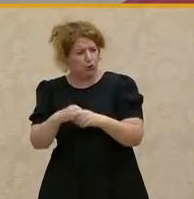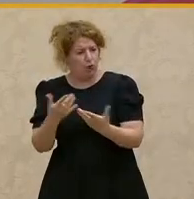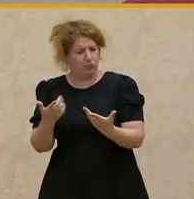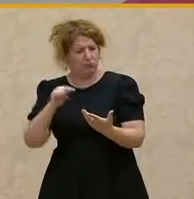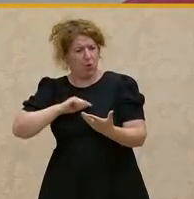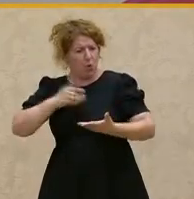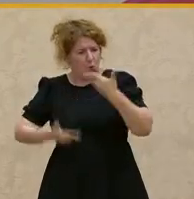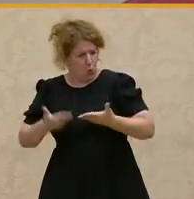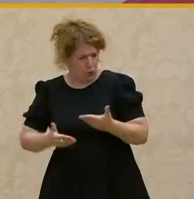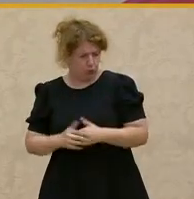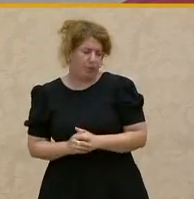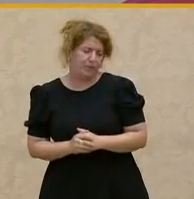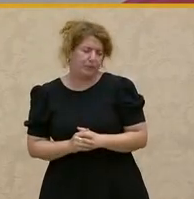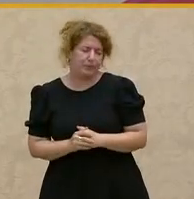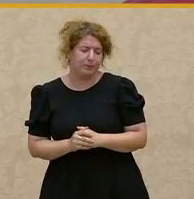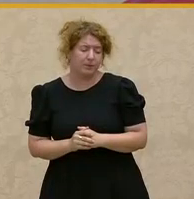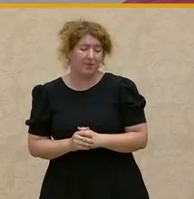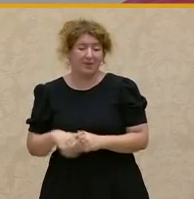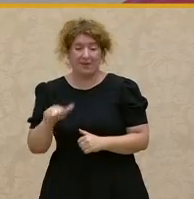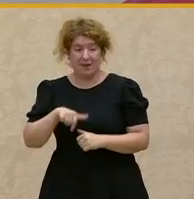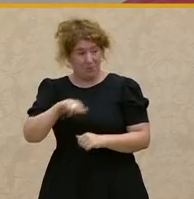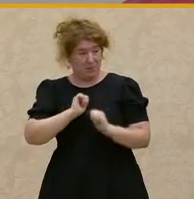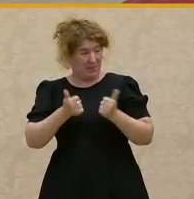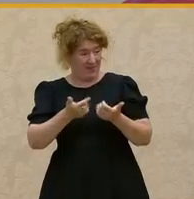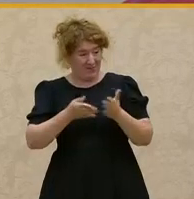En la copia del manifiesto que se os ha entregado a la entrada encontraréis